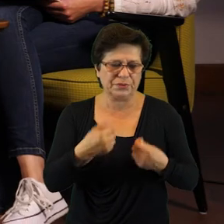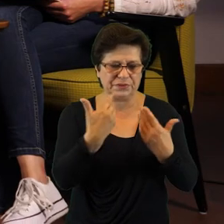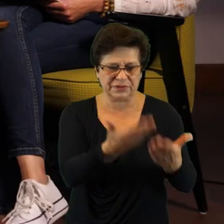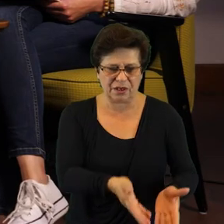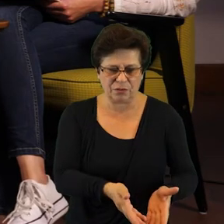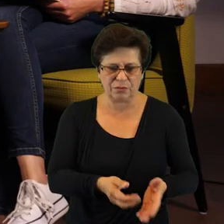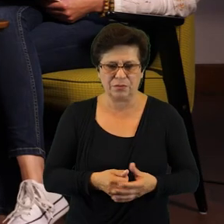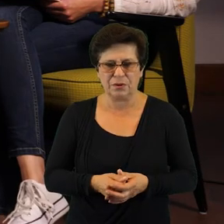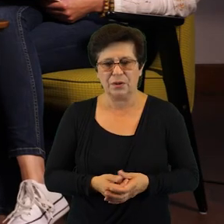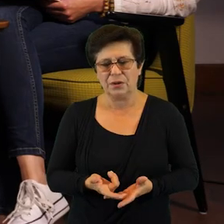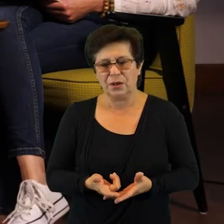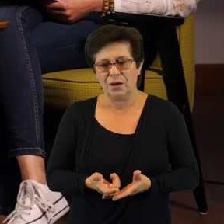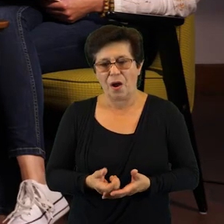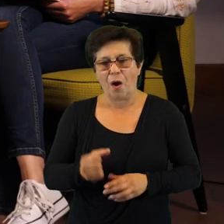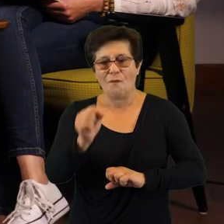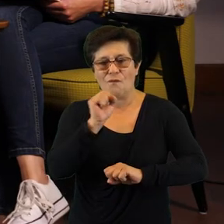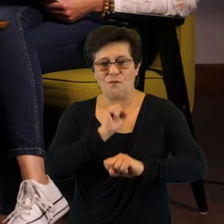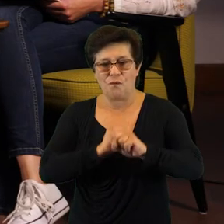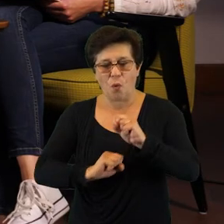Z trudem włosi poprzez ambasadę